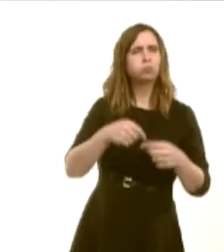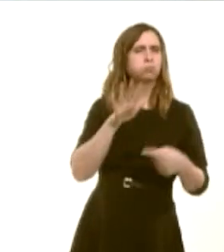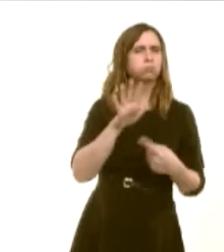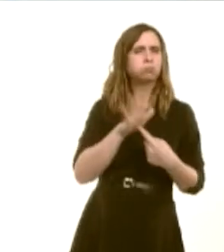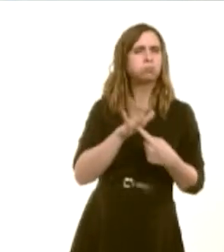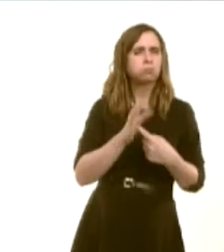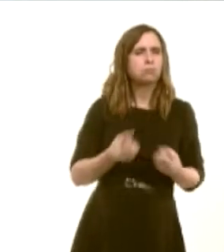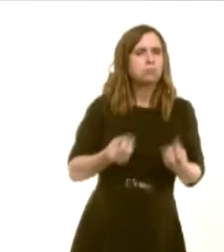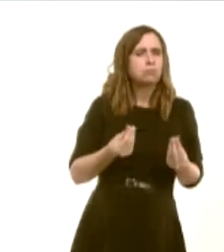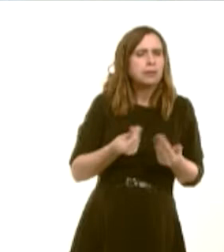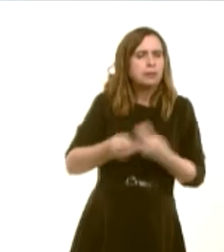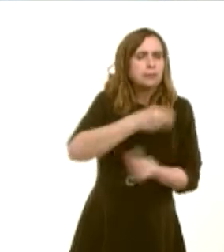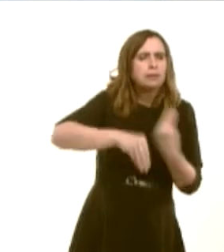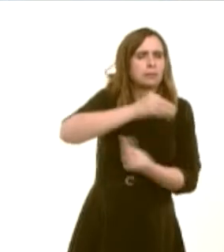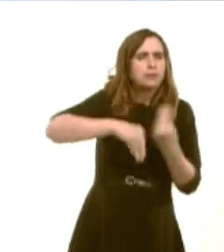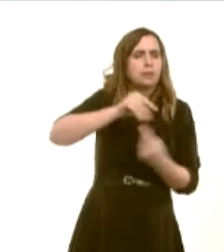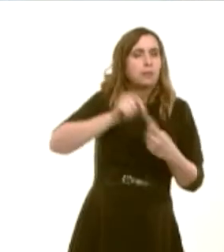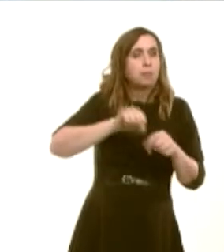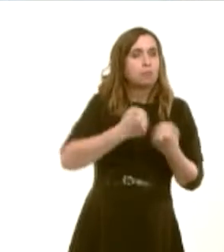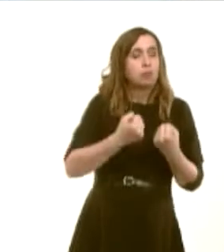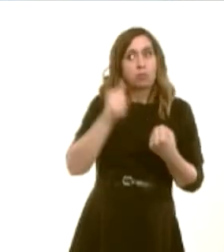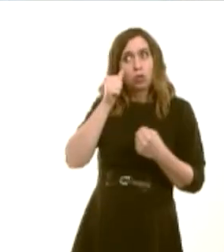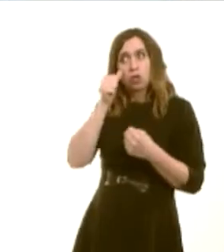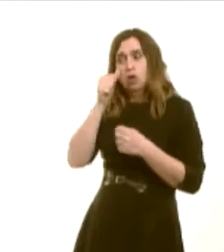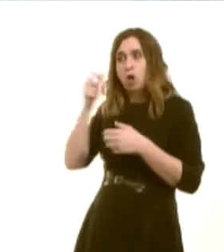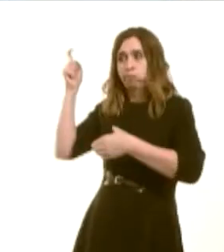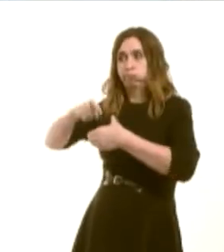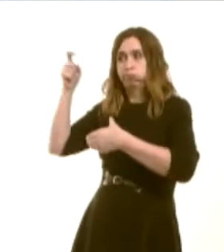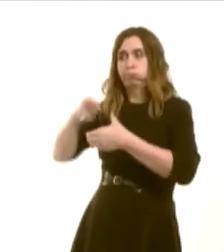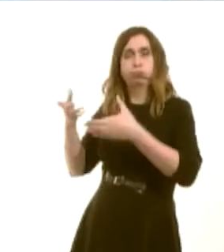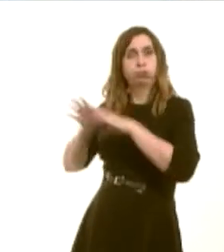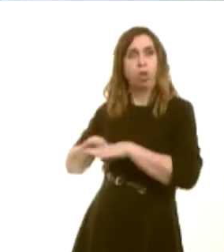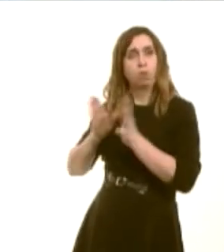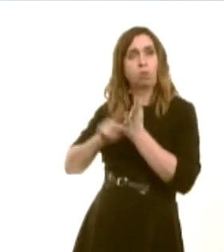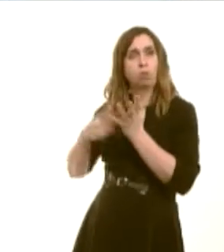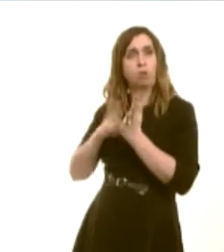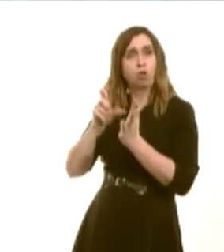yn cau, maeín hollbwysig bod yna gyfleoedd addysg uwch yn yr ardal er mwyn datblygu sgiliau